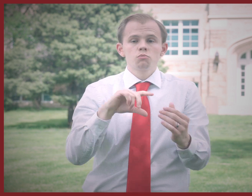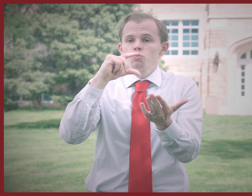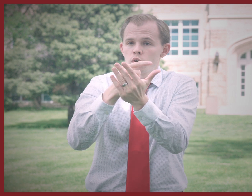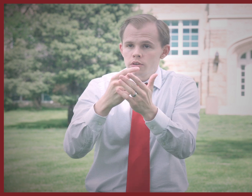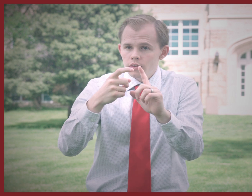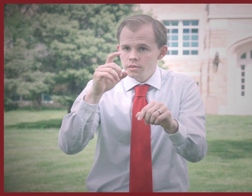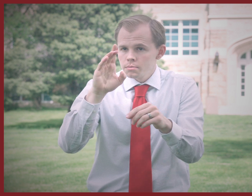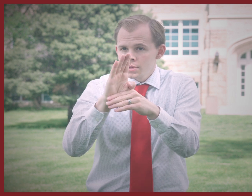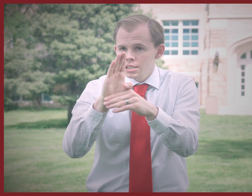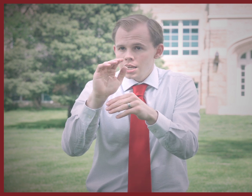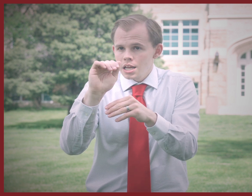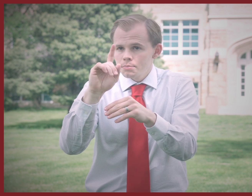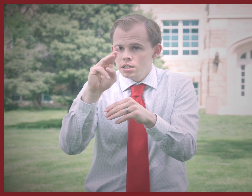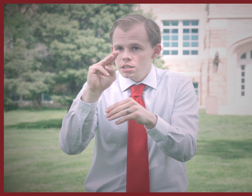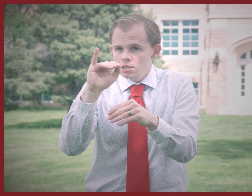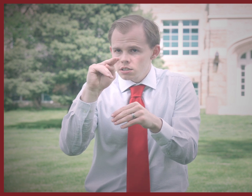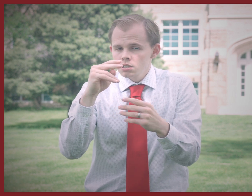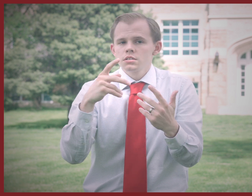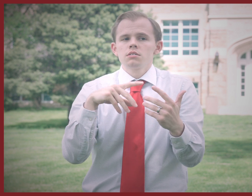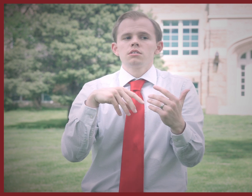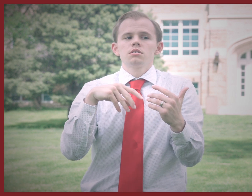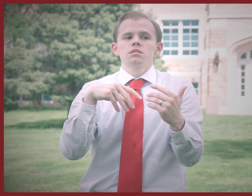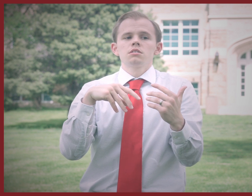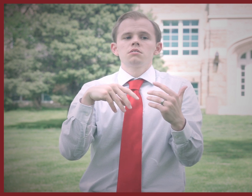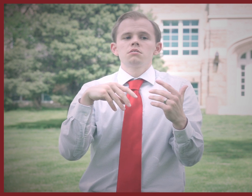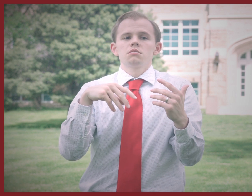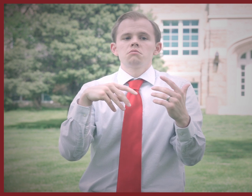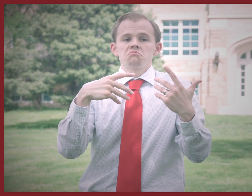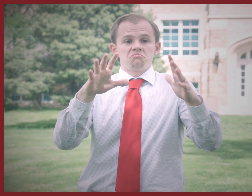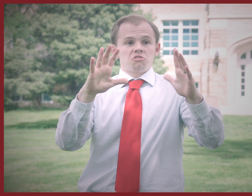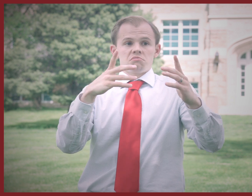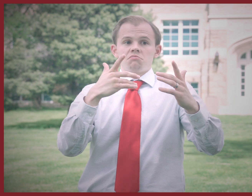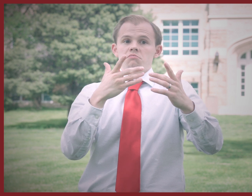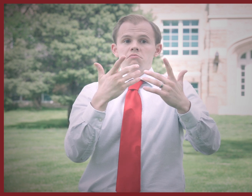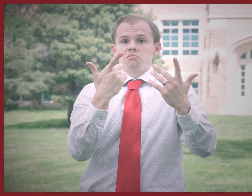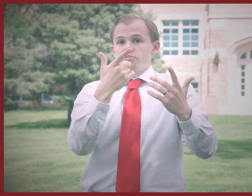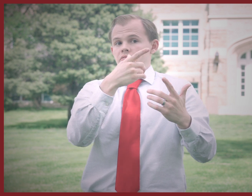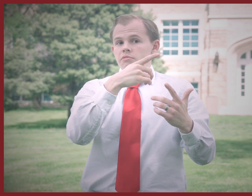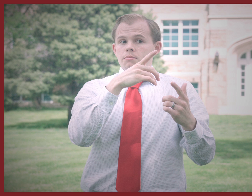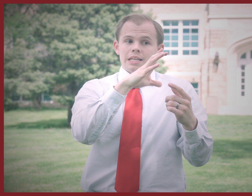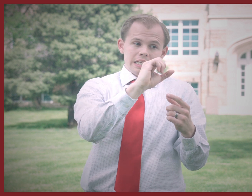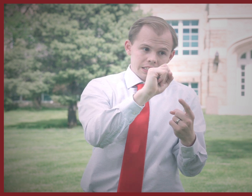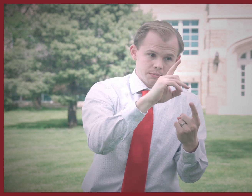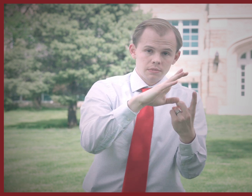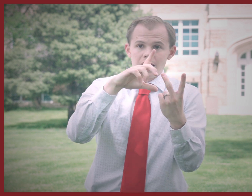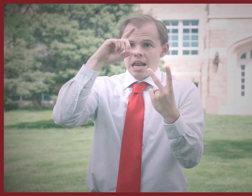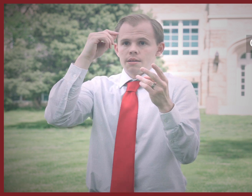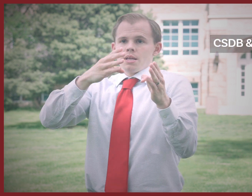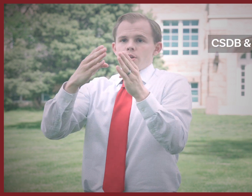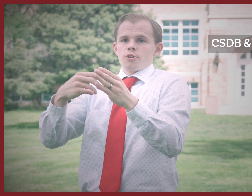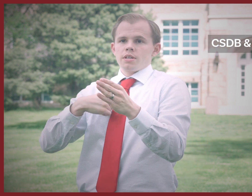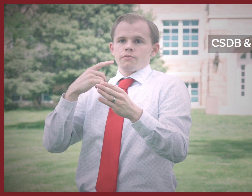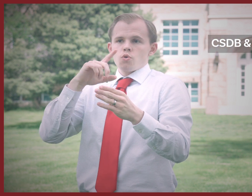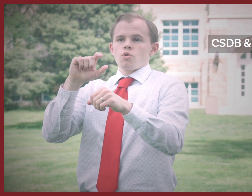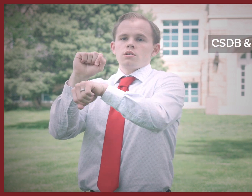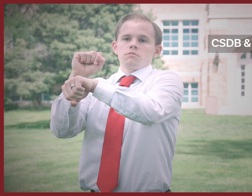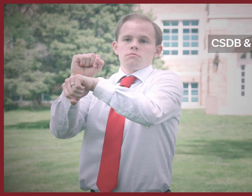Entonces me gradué con el título de Administración de Empresas y fue que CSDB y